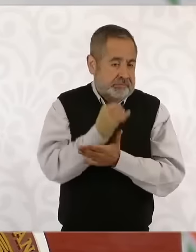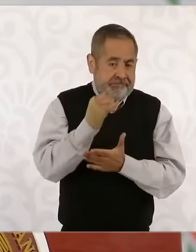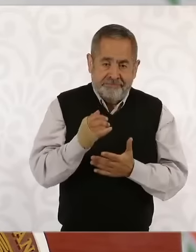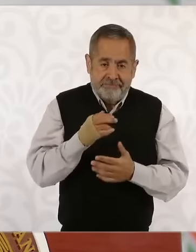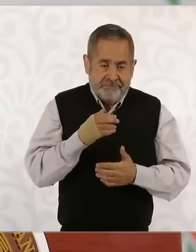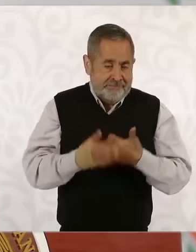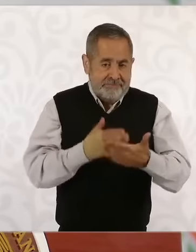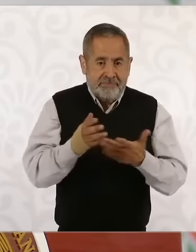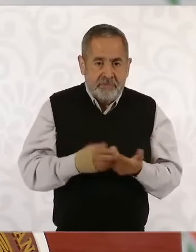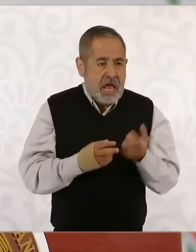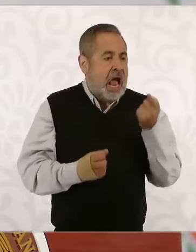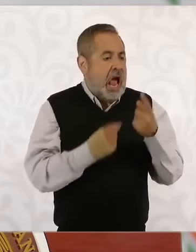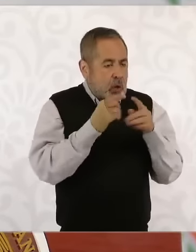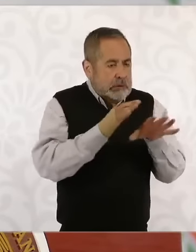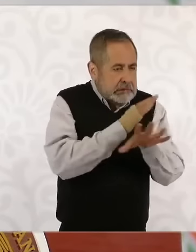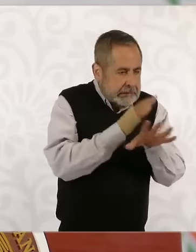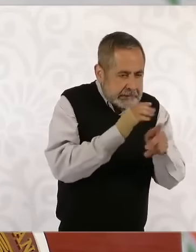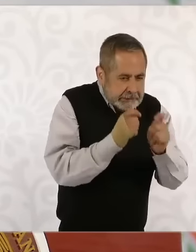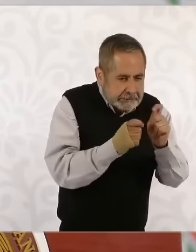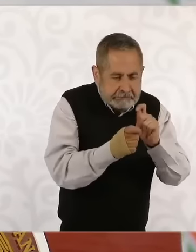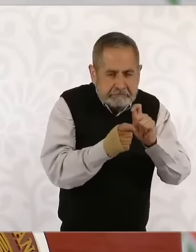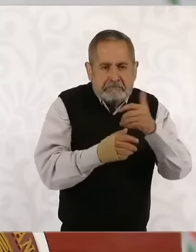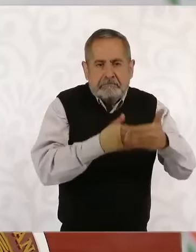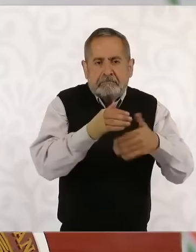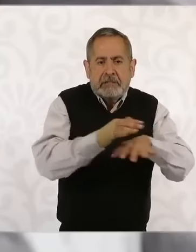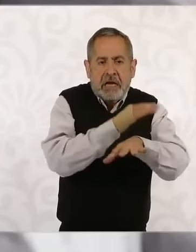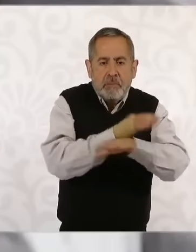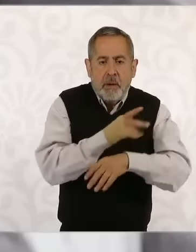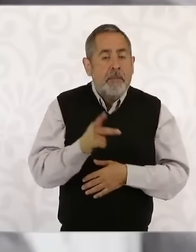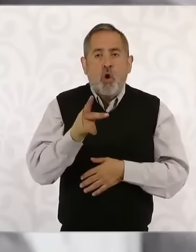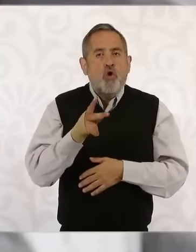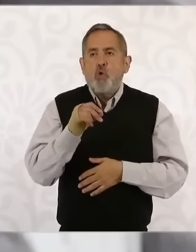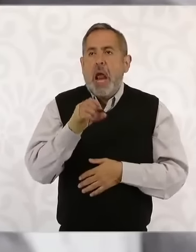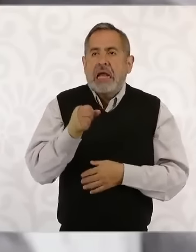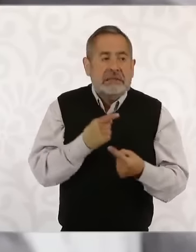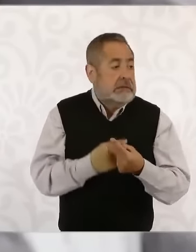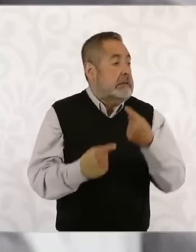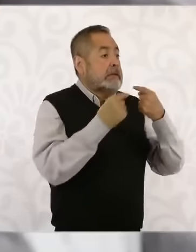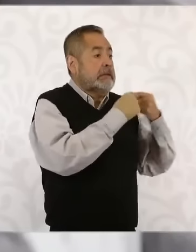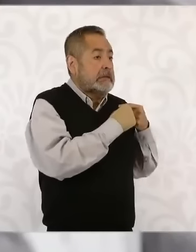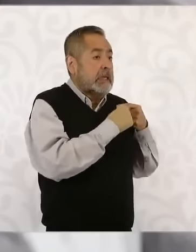se están ajustando a partir de la reforma, pero esto no retroactivo. En lo más mínimo,